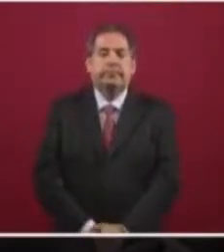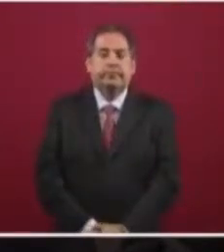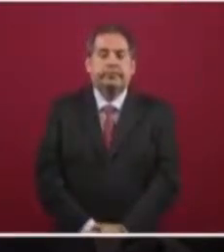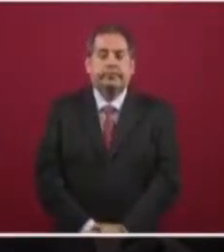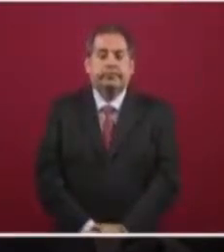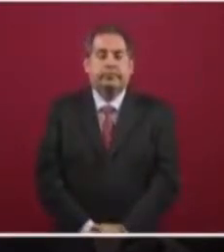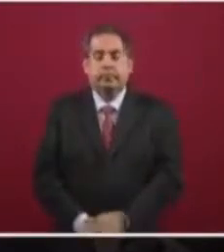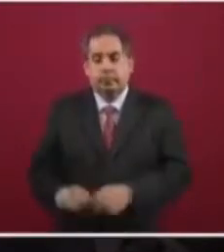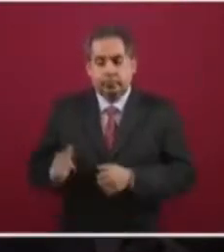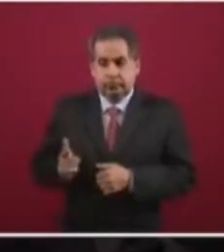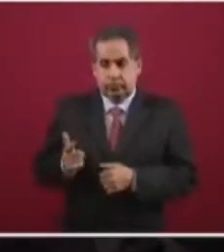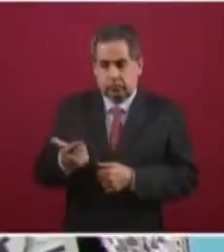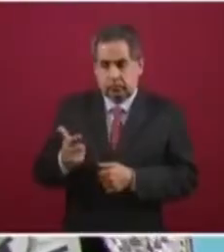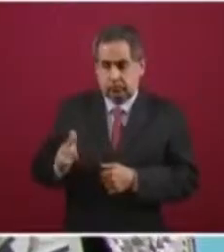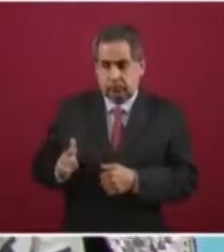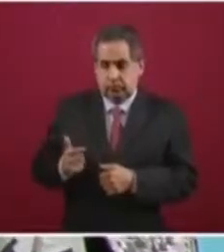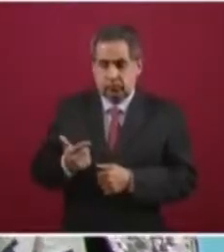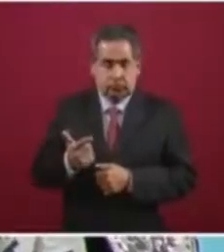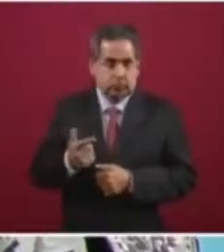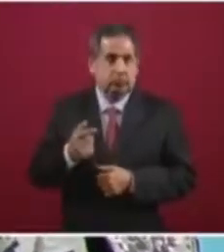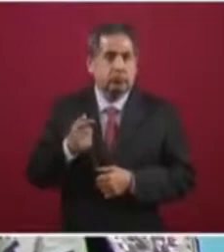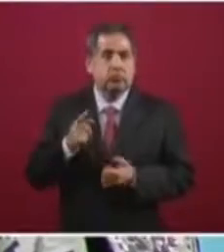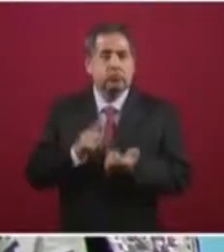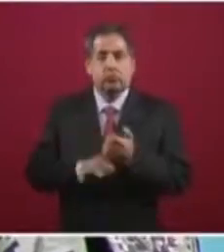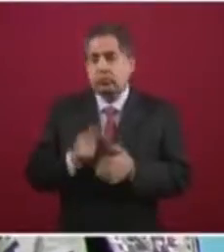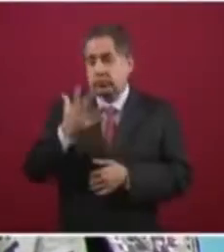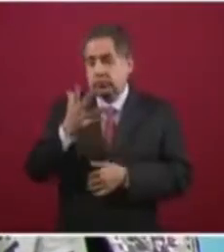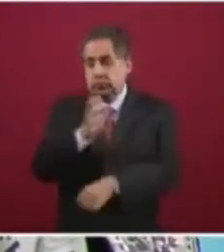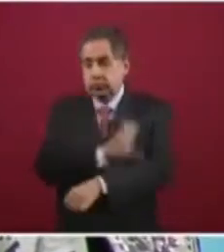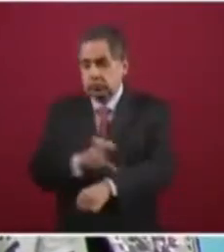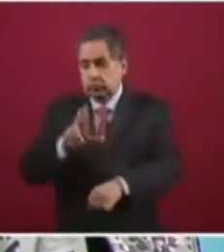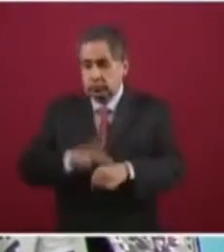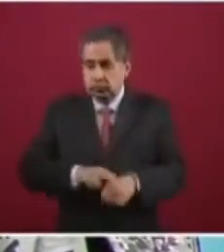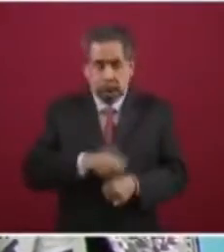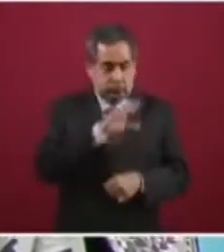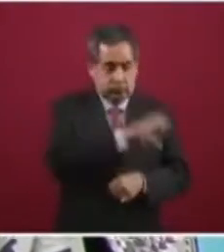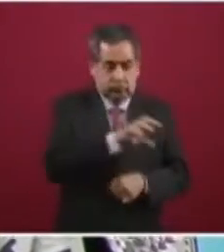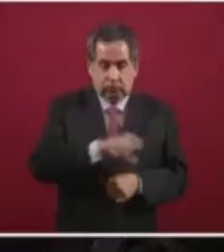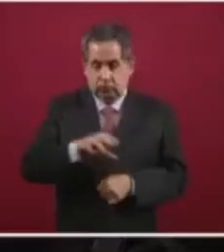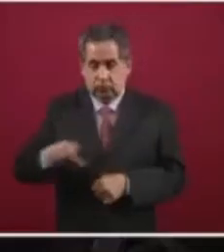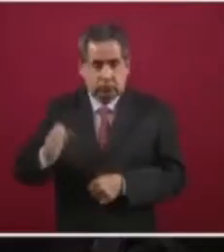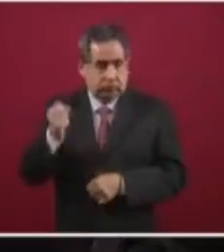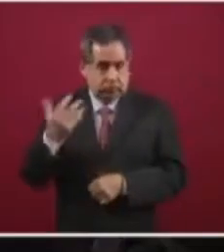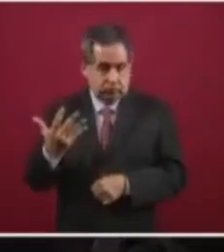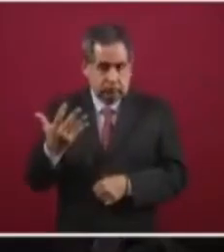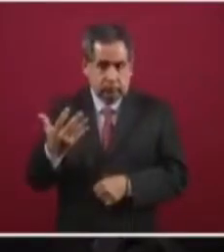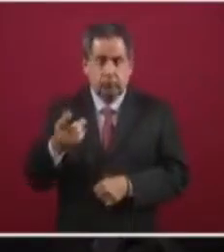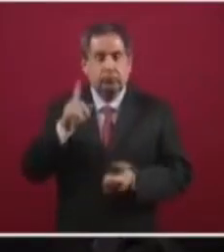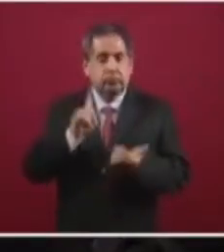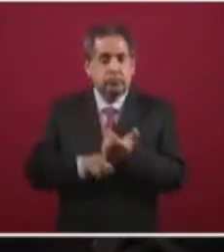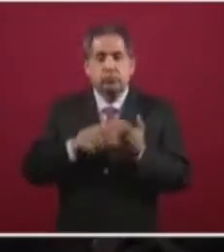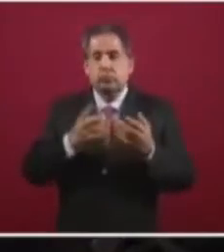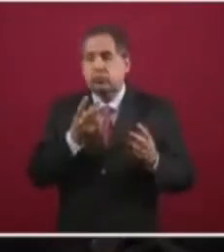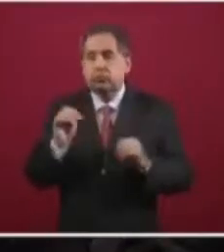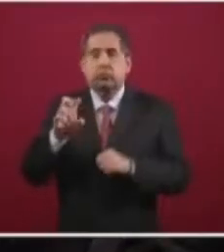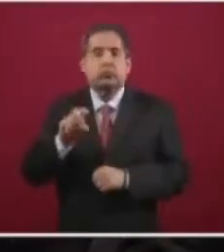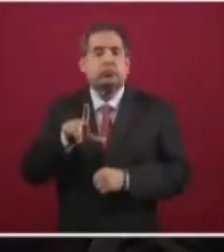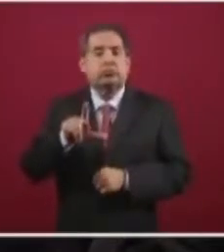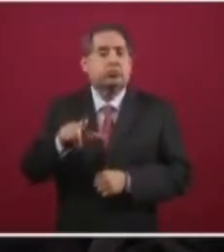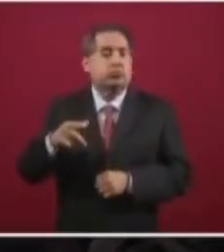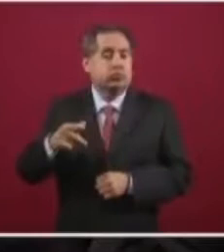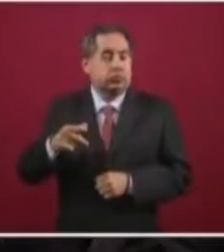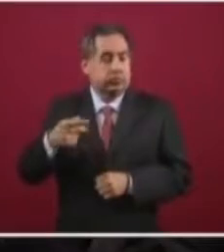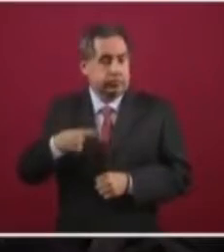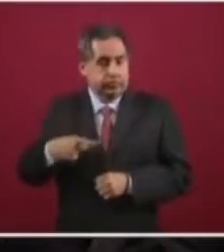Guanajuato tiene cinco coordinaciones regionales con mil 938 elementos, ahí le sumamos los